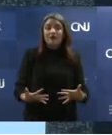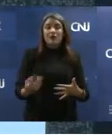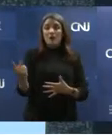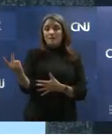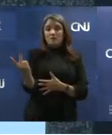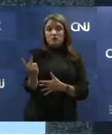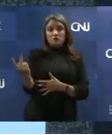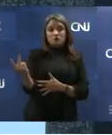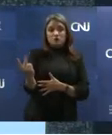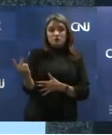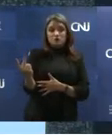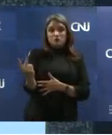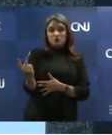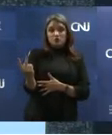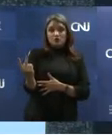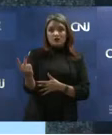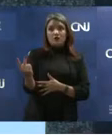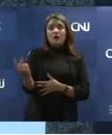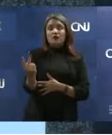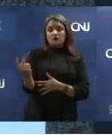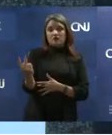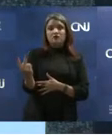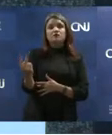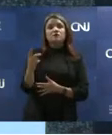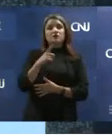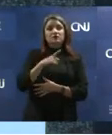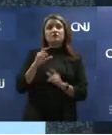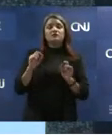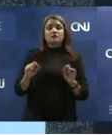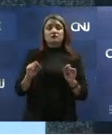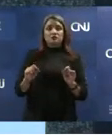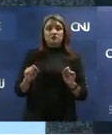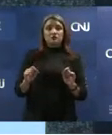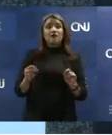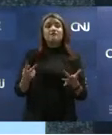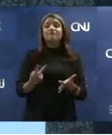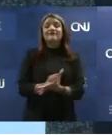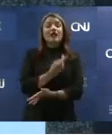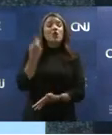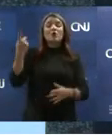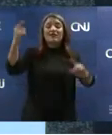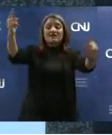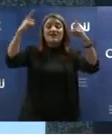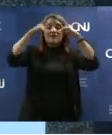ao matrimônio sobre esse fenômeno da violência doméstica, que infelizmente aumentou muitíssimo